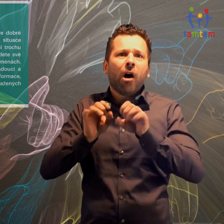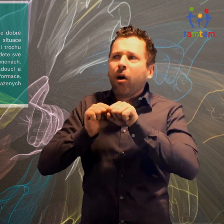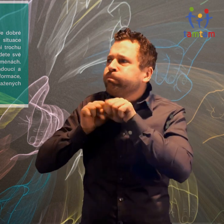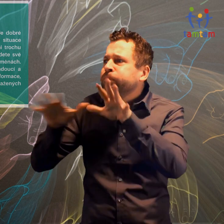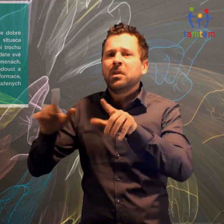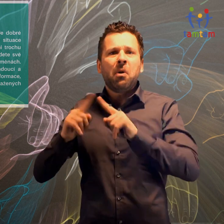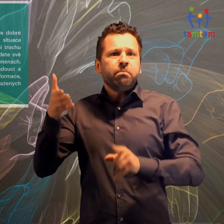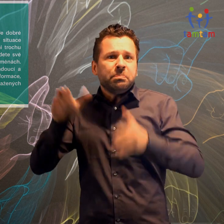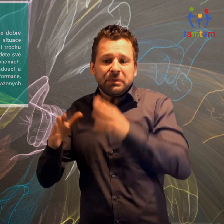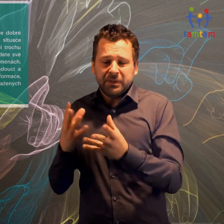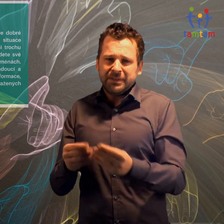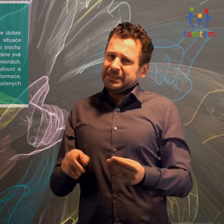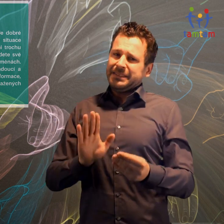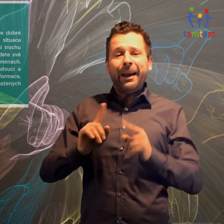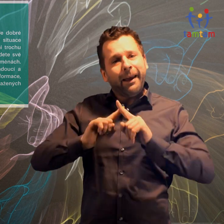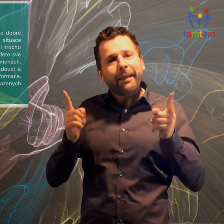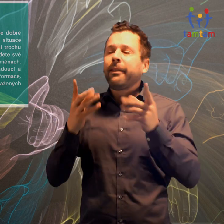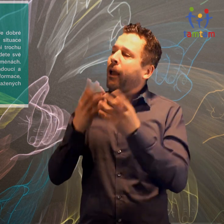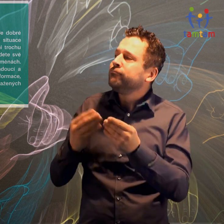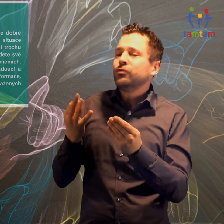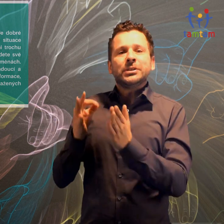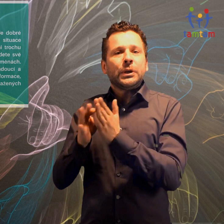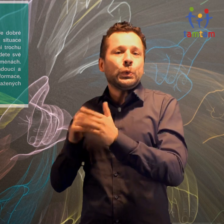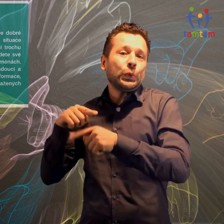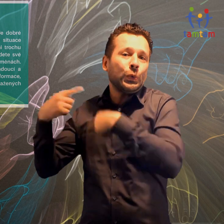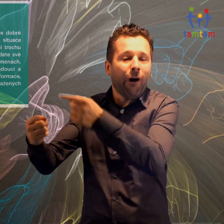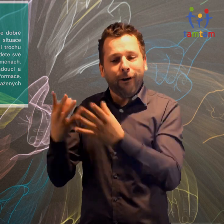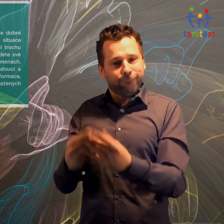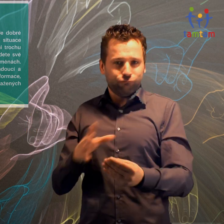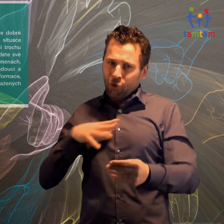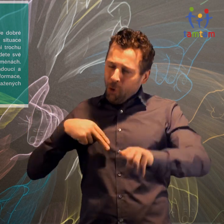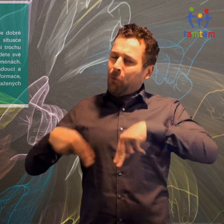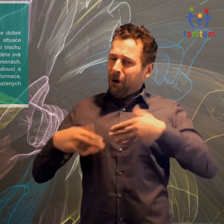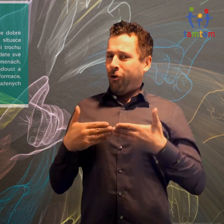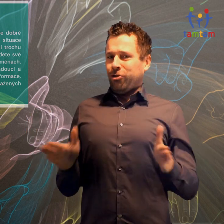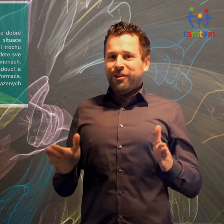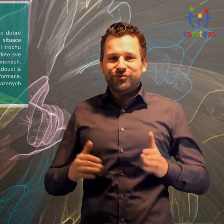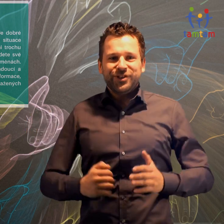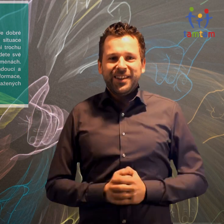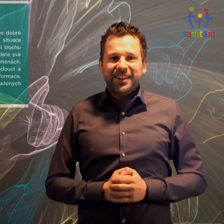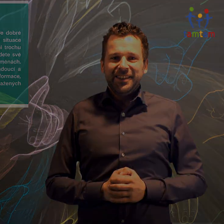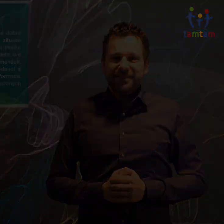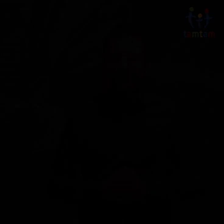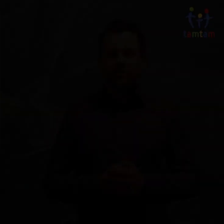Buďte otevření, avšak podrobnosti o aktuálním počtu nakažených nebo počtu úmrtí si raději nechte pro sebe.